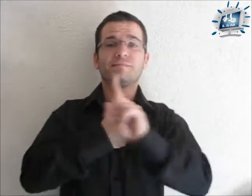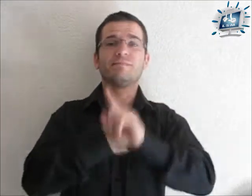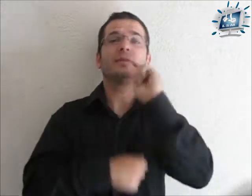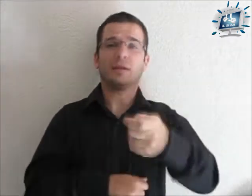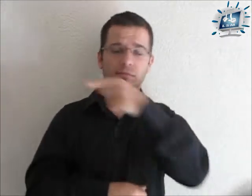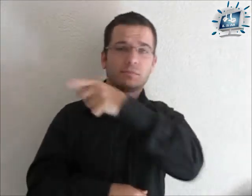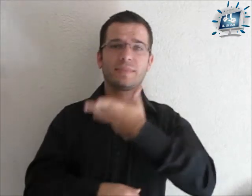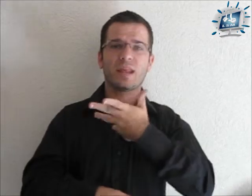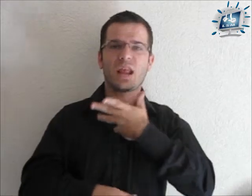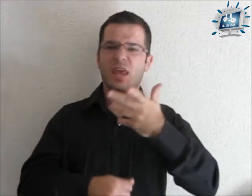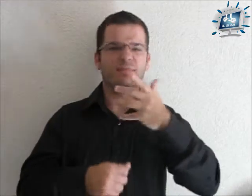que está involucrado sus problemas personales y ha insultado al director